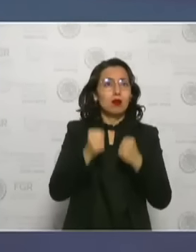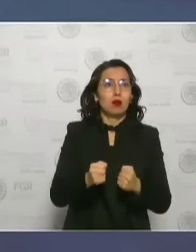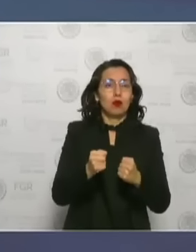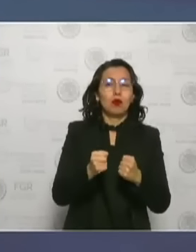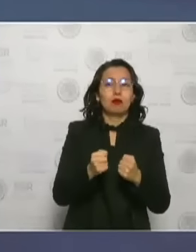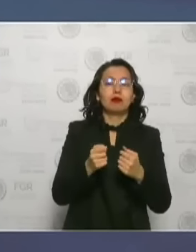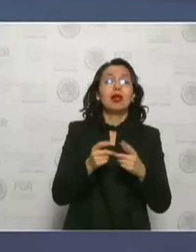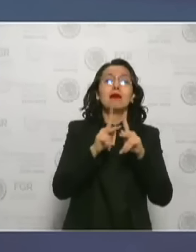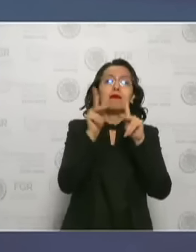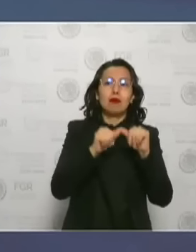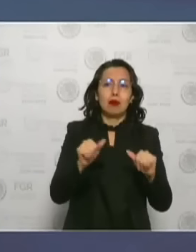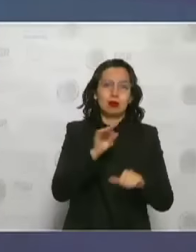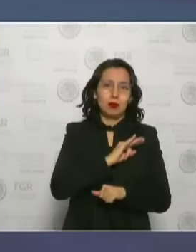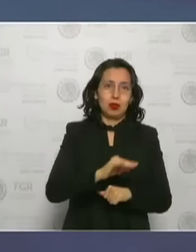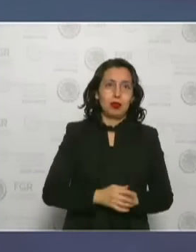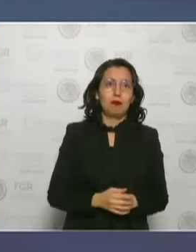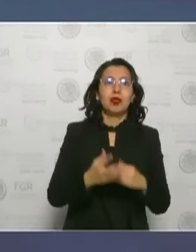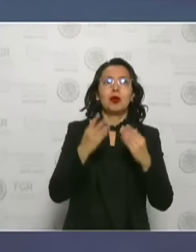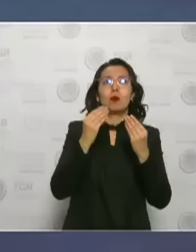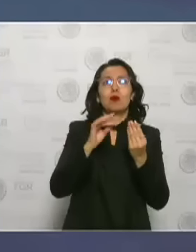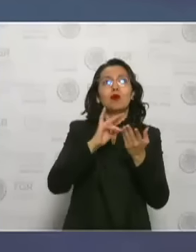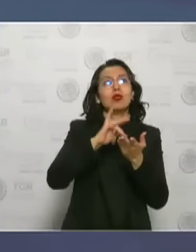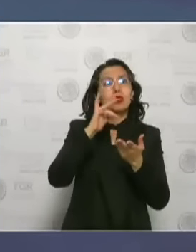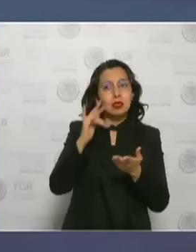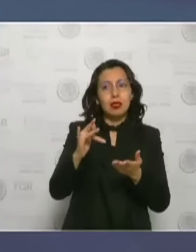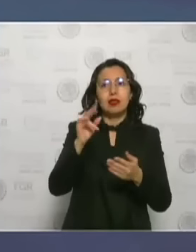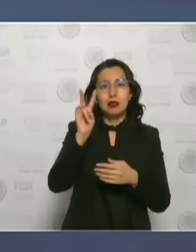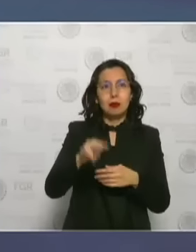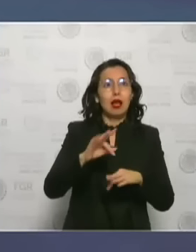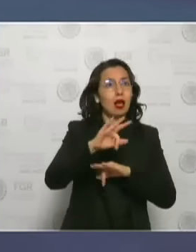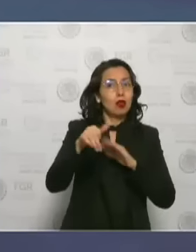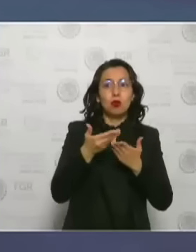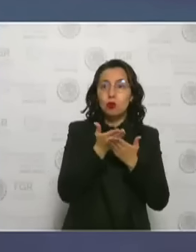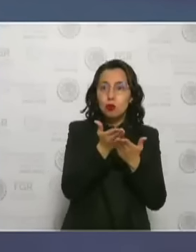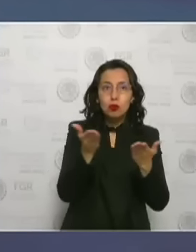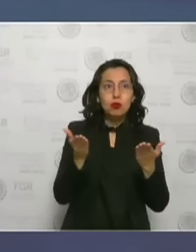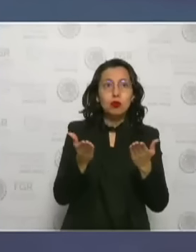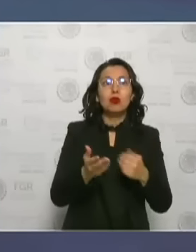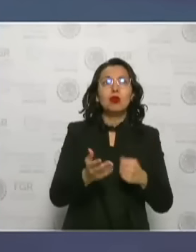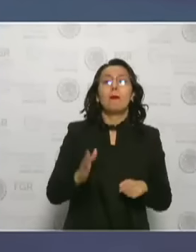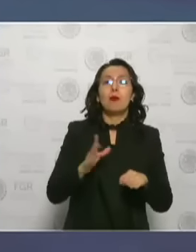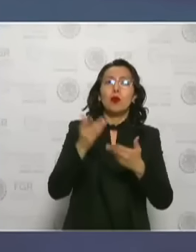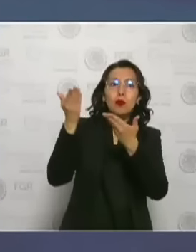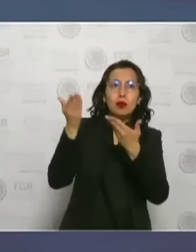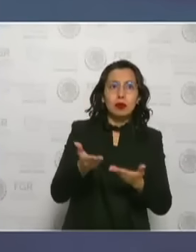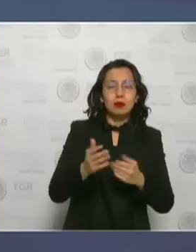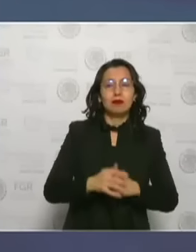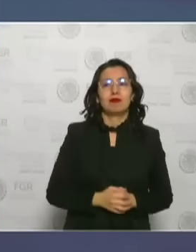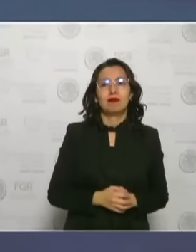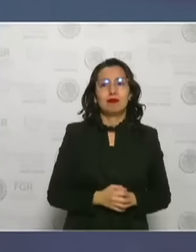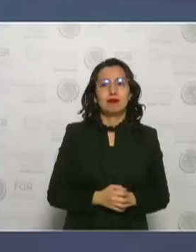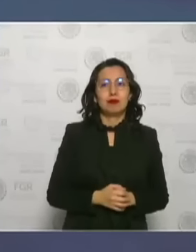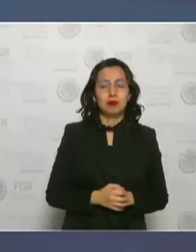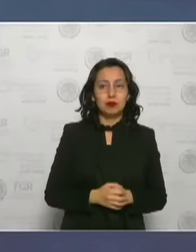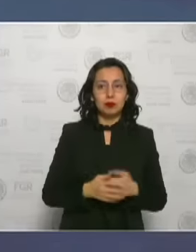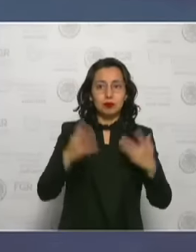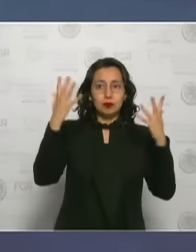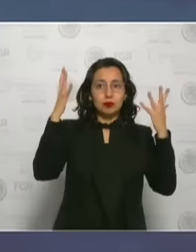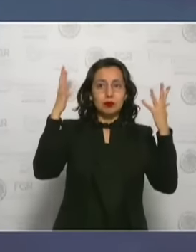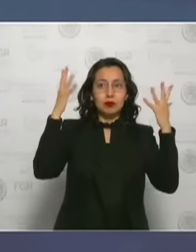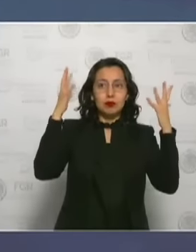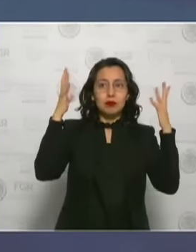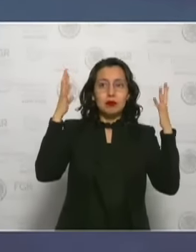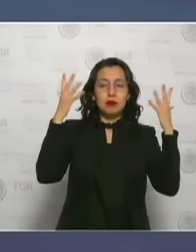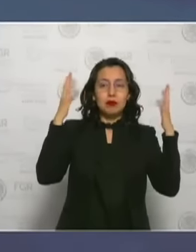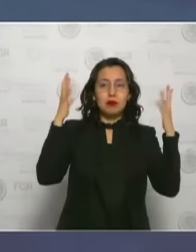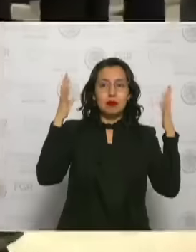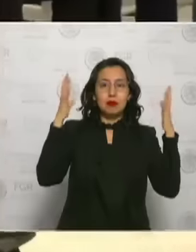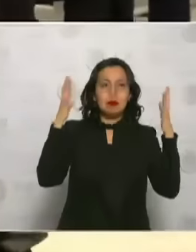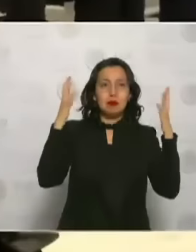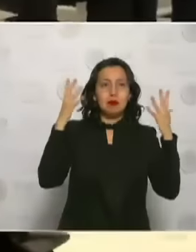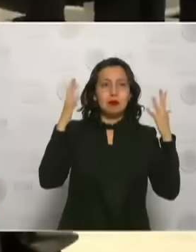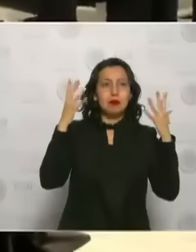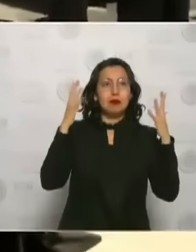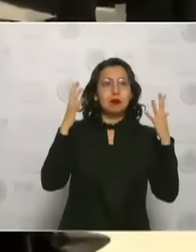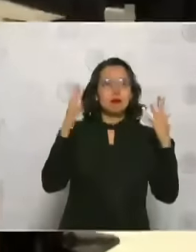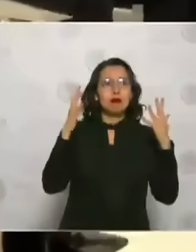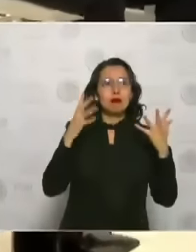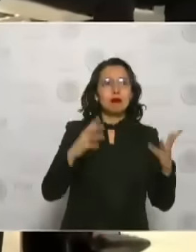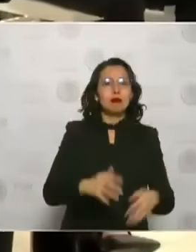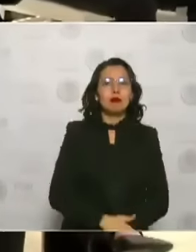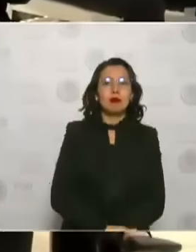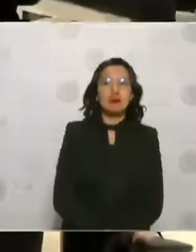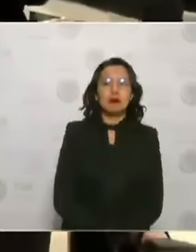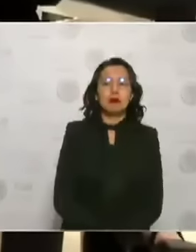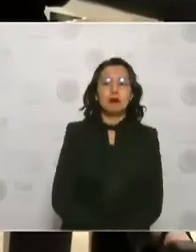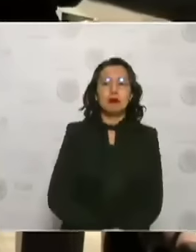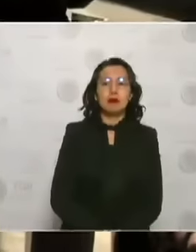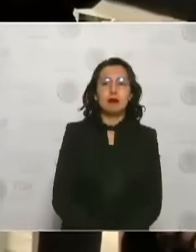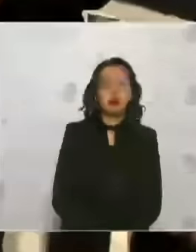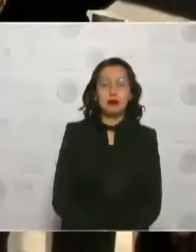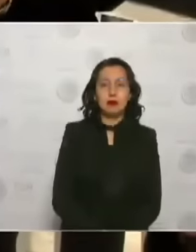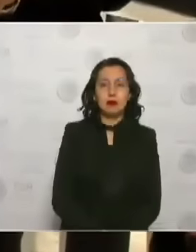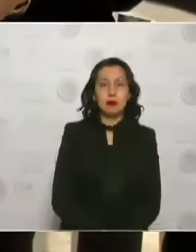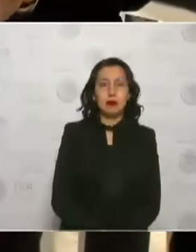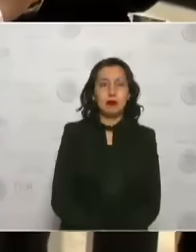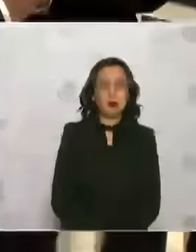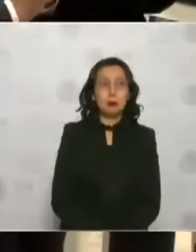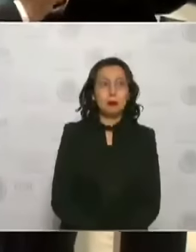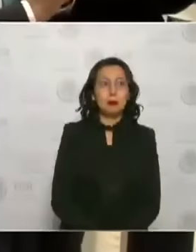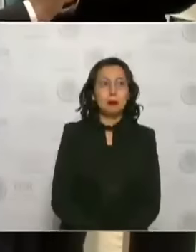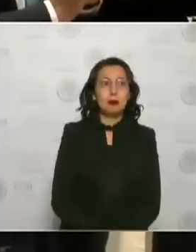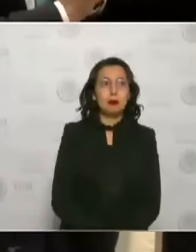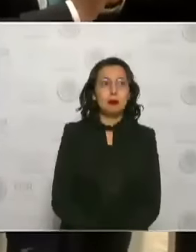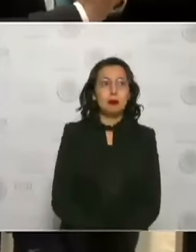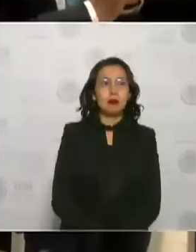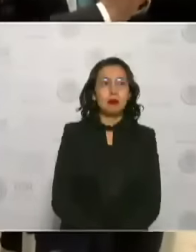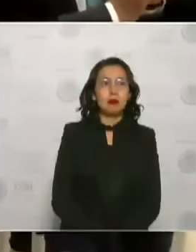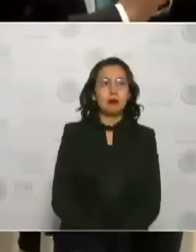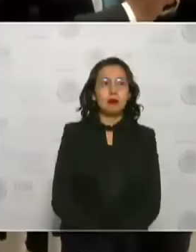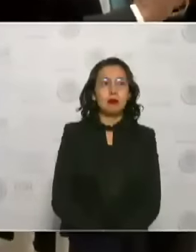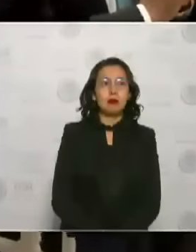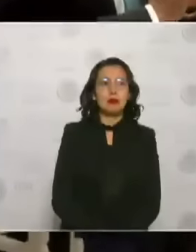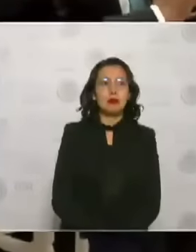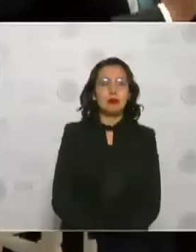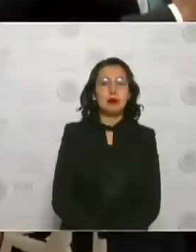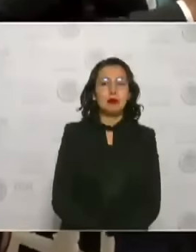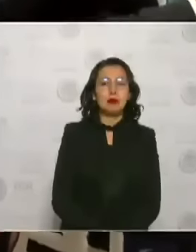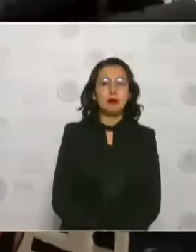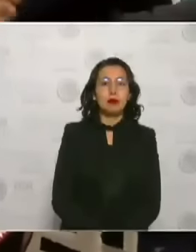con paz. Muchas gracias. Muchas gracias a todas y a todos por estar aquí presente.